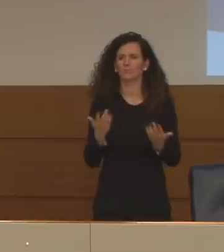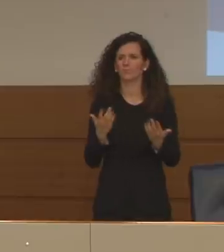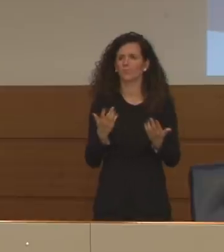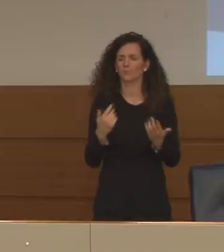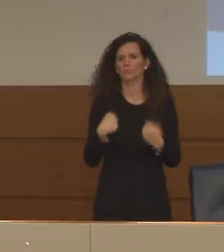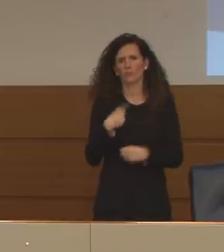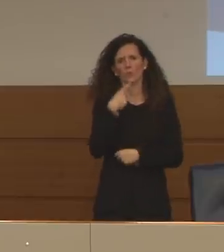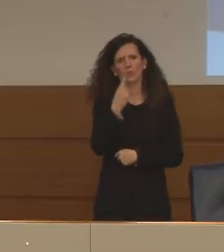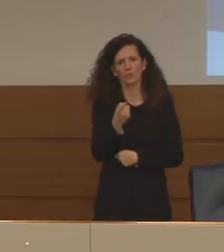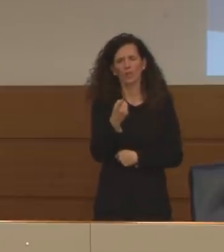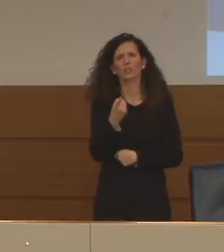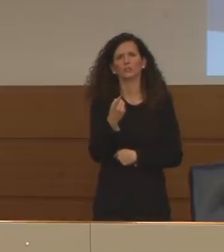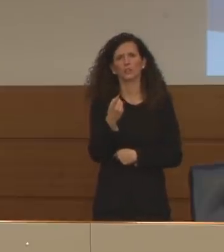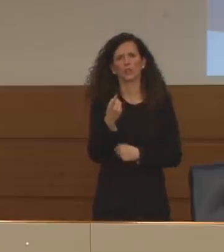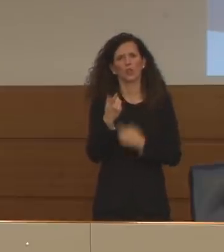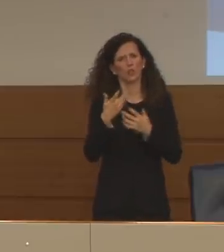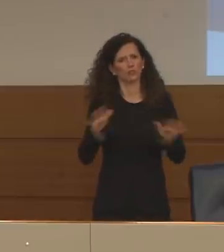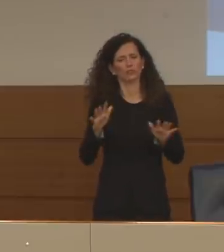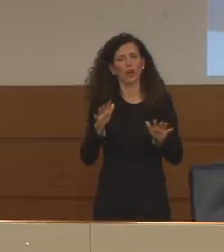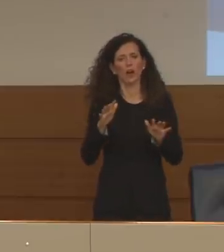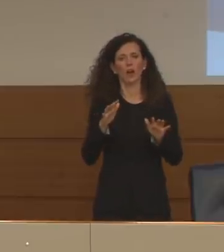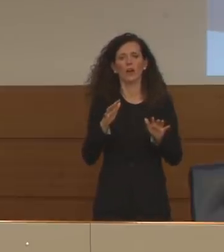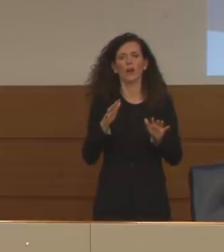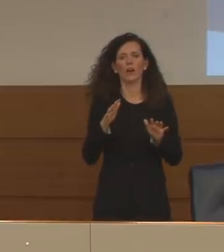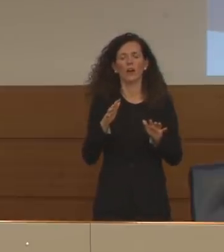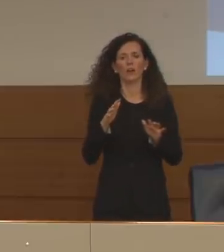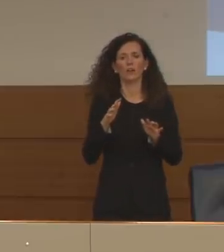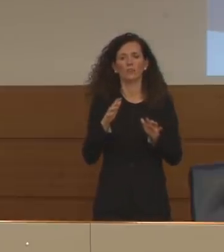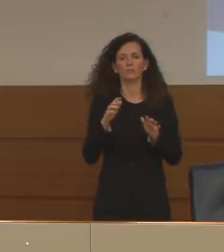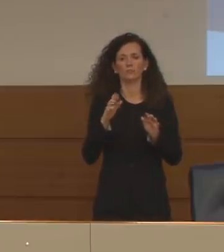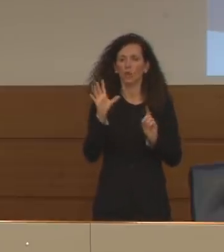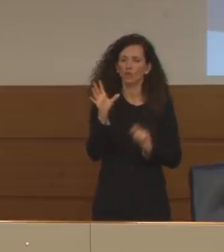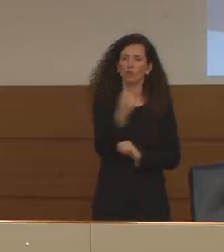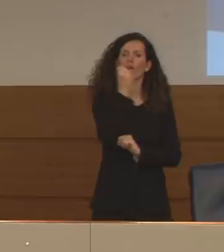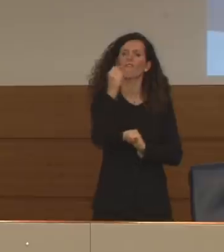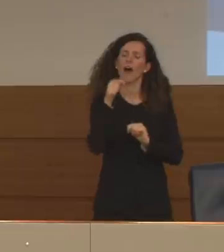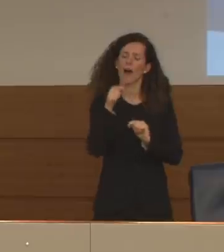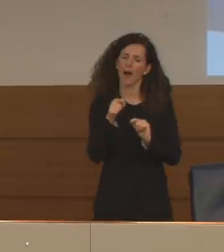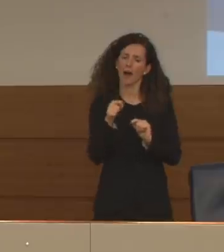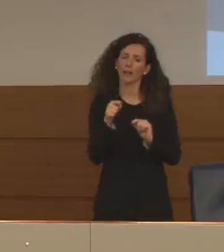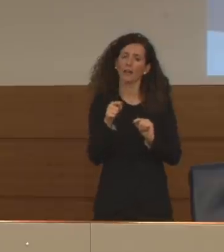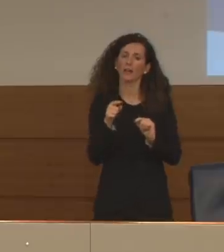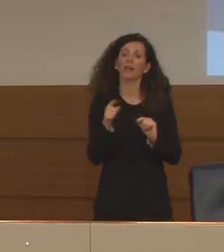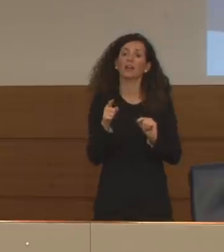requisire ma ancora più semplice quello di acquisire strutture alberghiere da